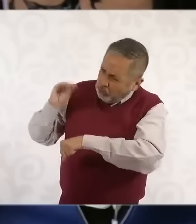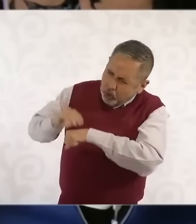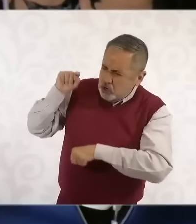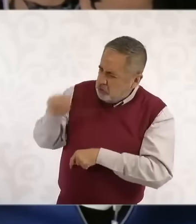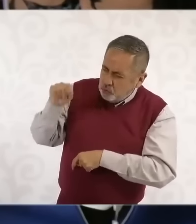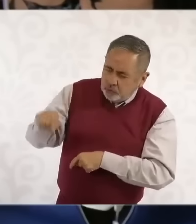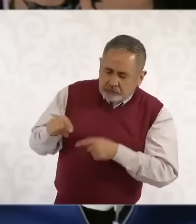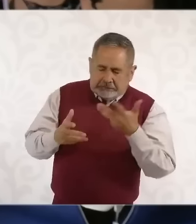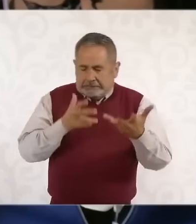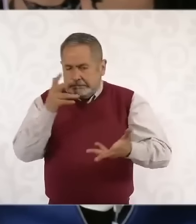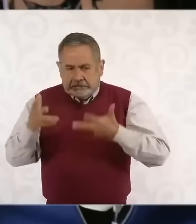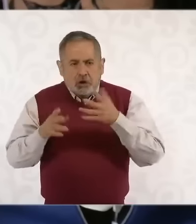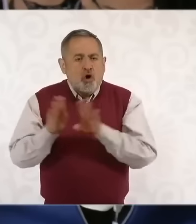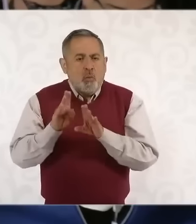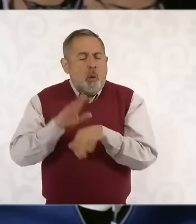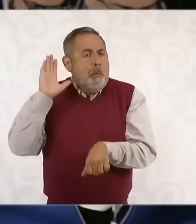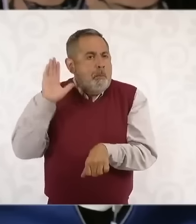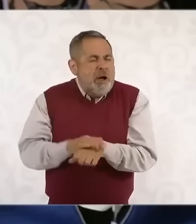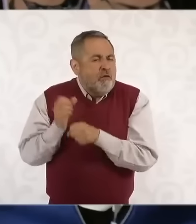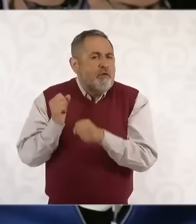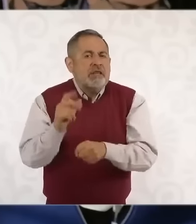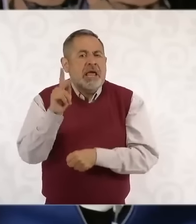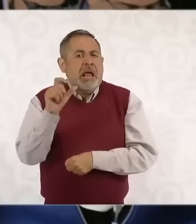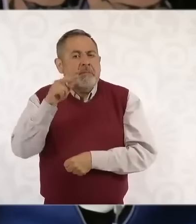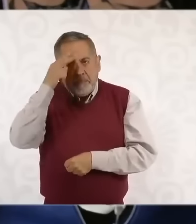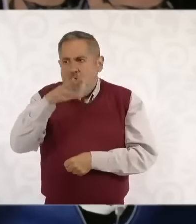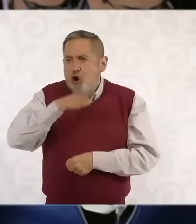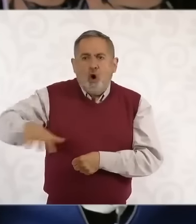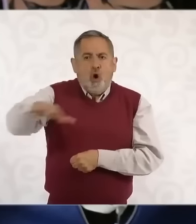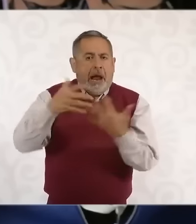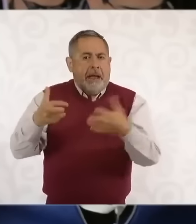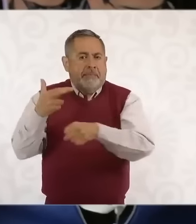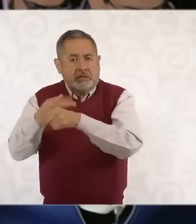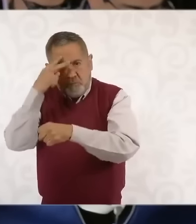potencializar el plan que ha sido bien recibido por el sector empresarial e inversionistas